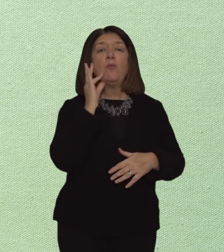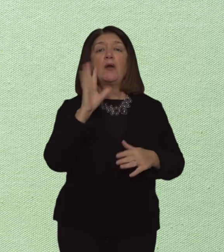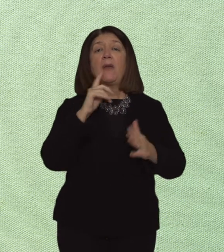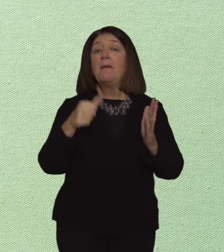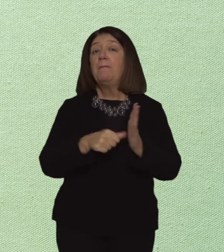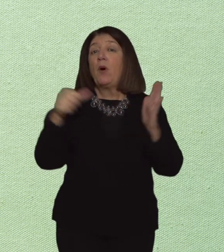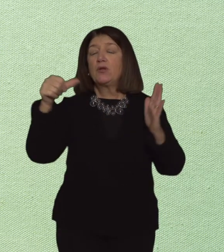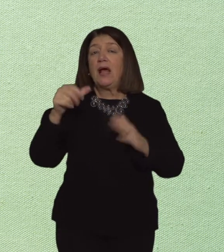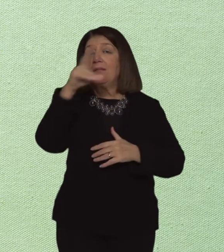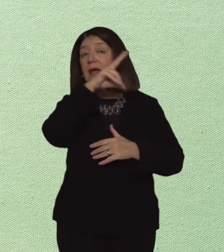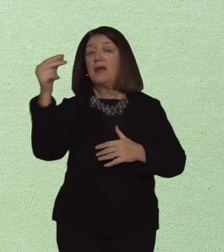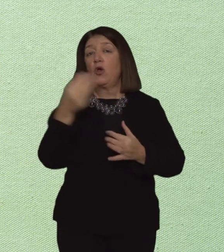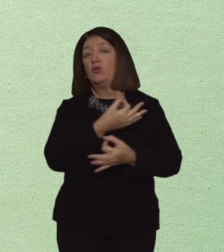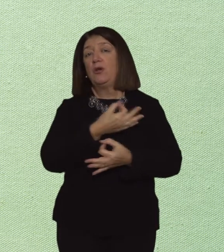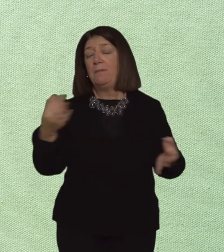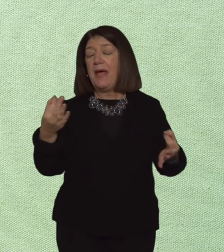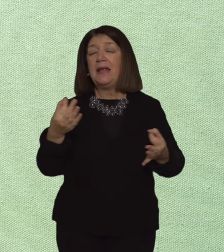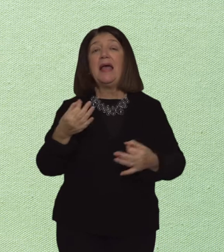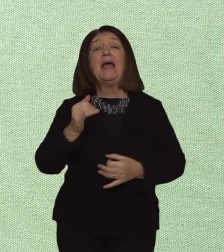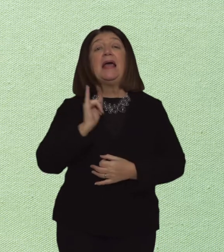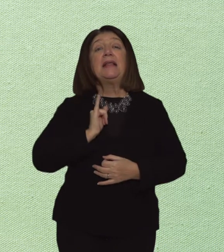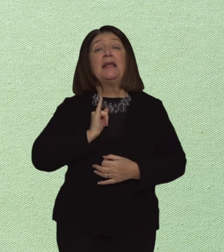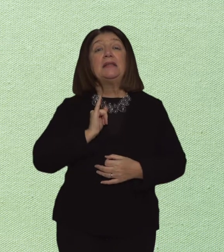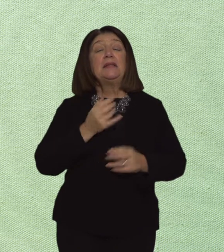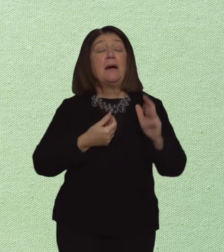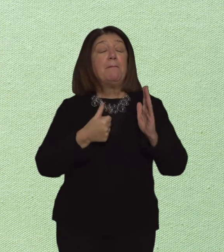è l'unica identità, che non è la più importante perché altrimenti diciamo "siamo tutti umani